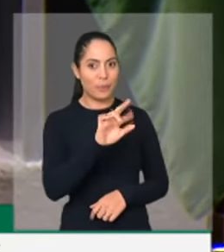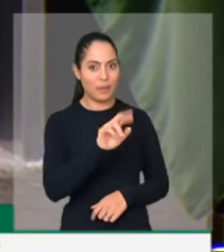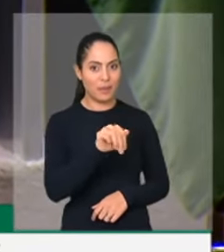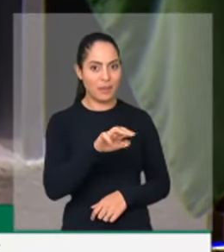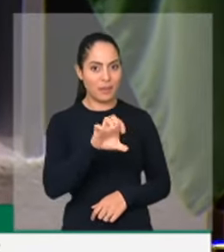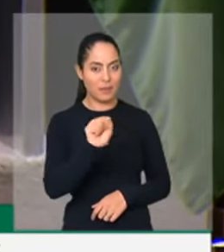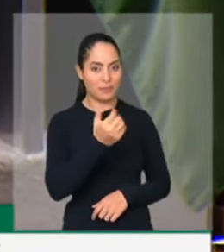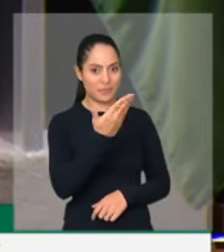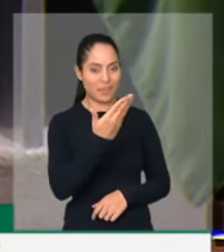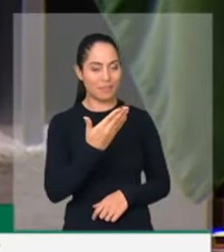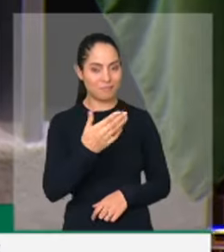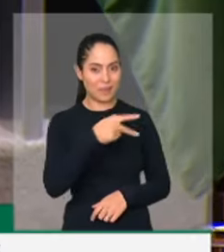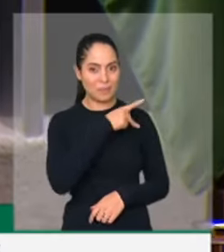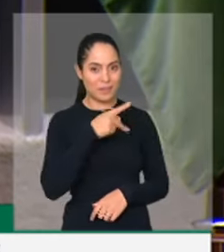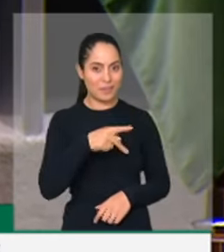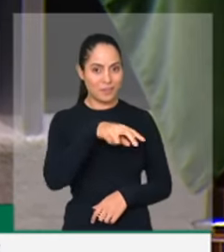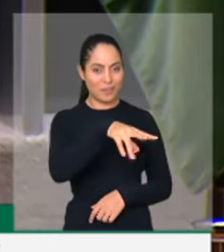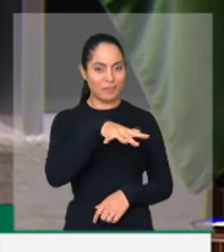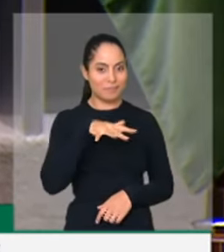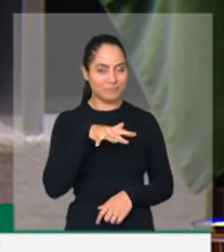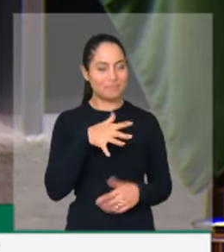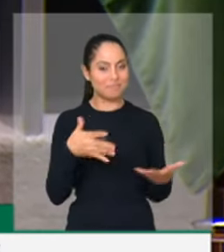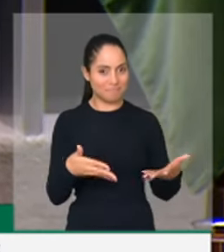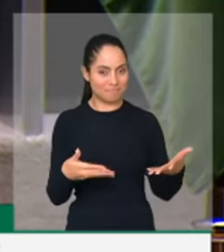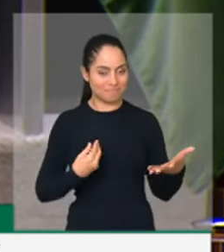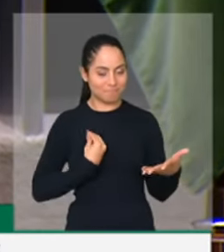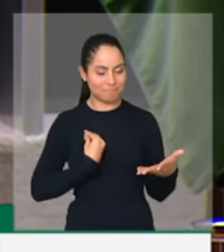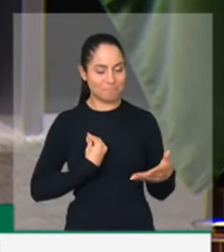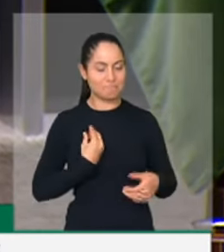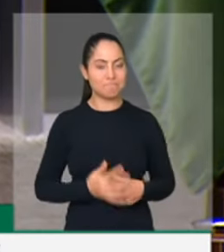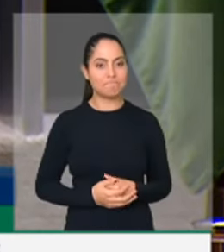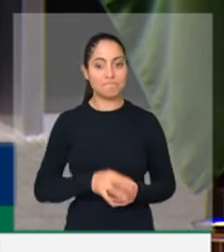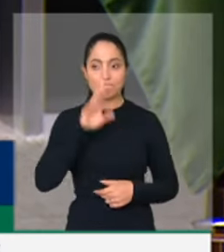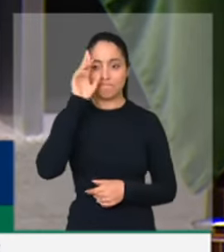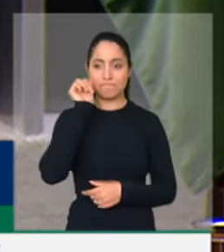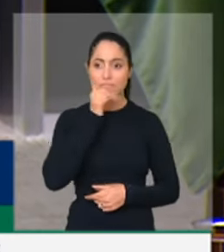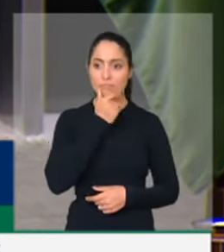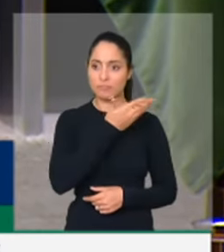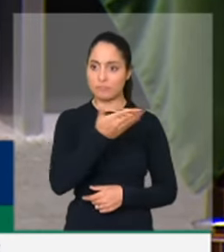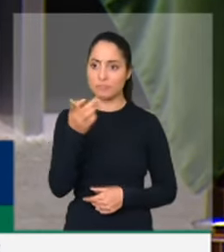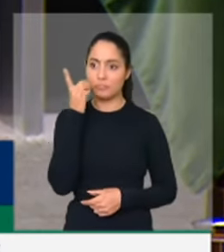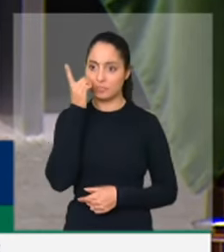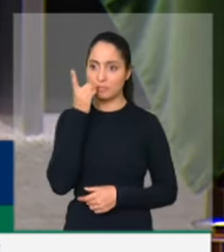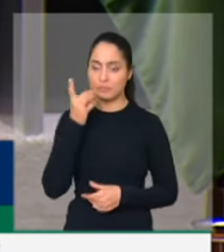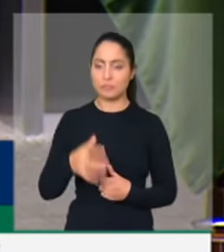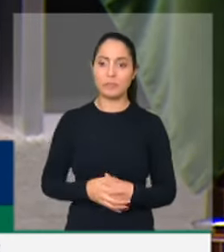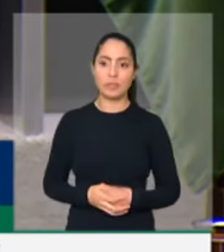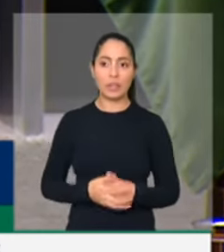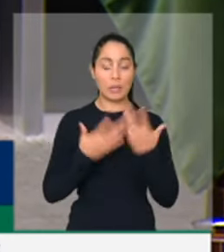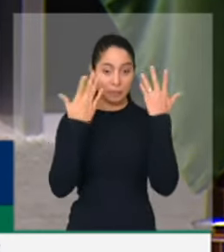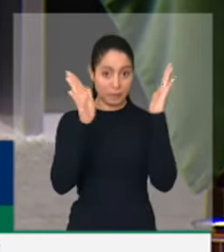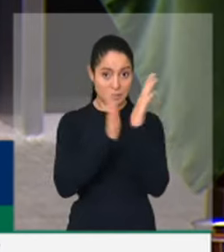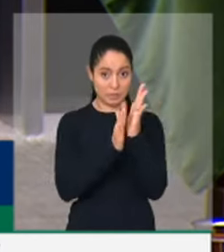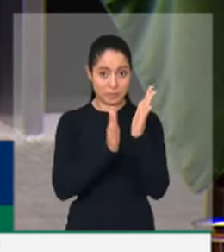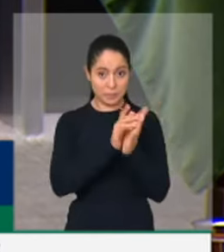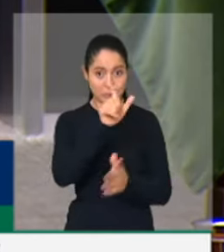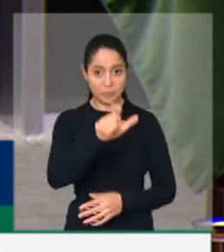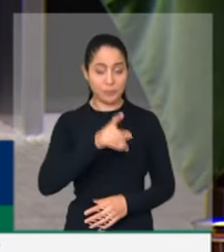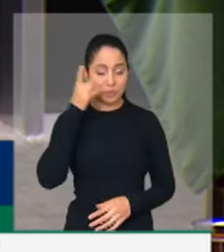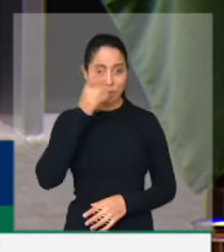SENHORES DEPUTADOS, SENHORAS DEPUTADAS, PARABENIZO O DEPUTADO HIRAN PELO RELATÓ RIO, BRILHANTE RELATÓRIO QUE POSSIBILITA E VIABILIZA A